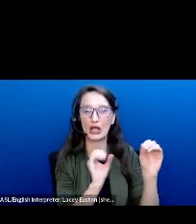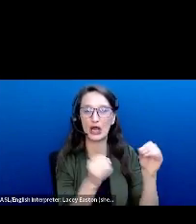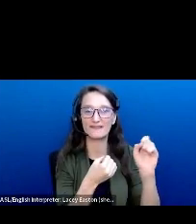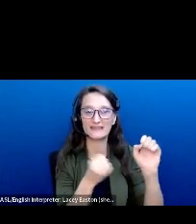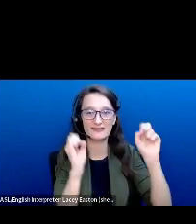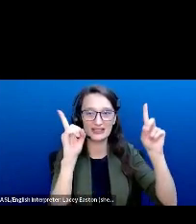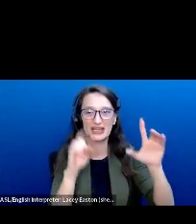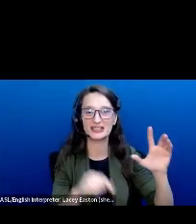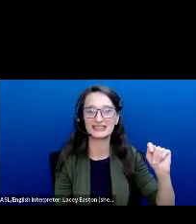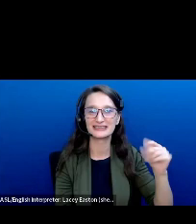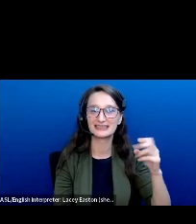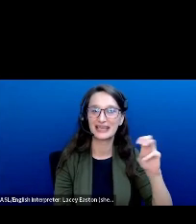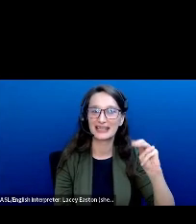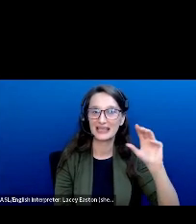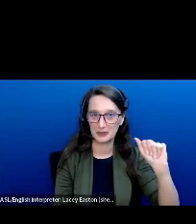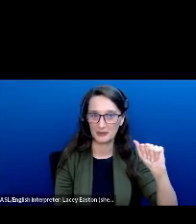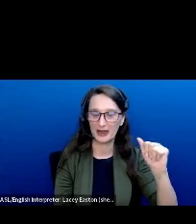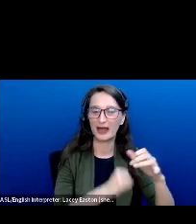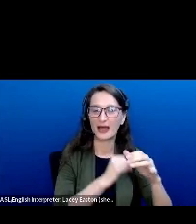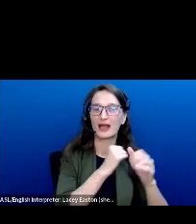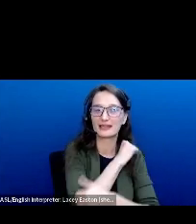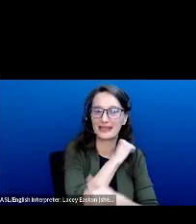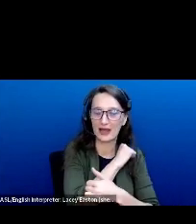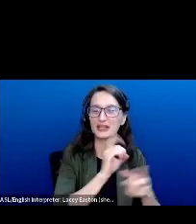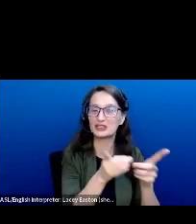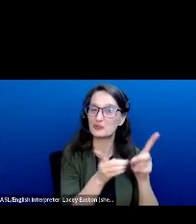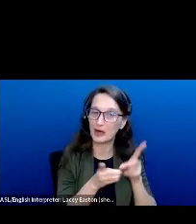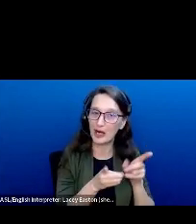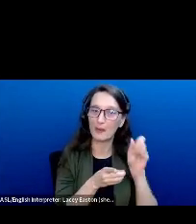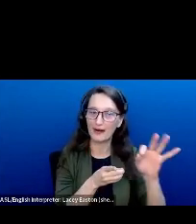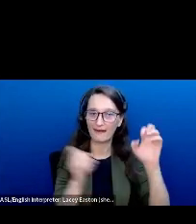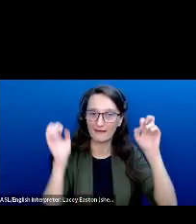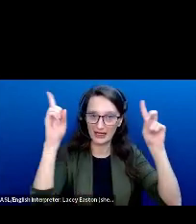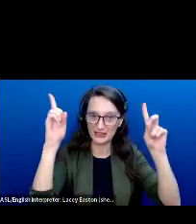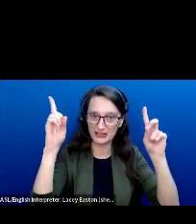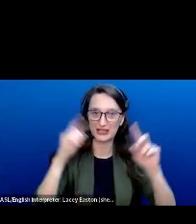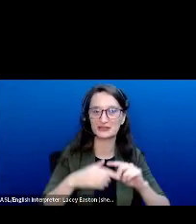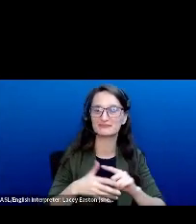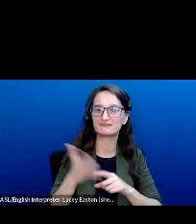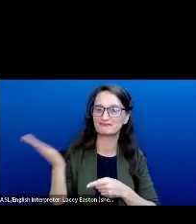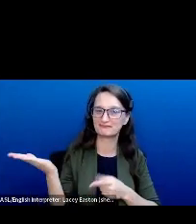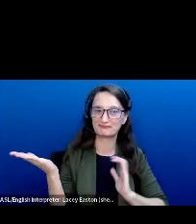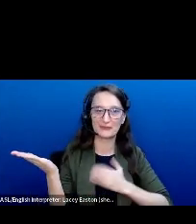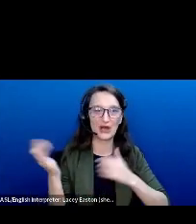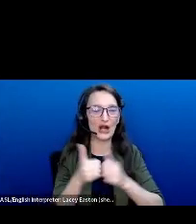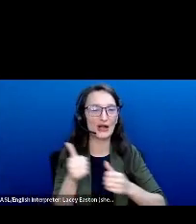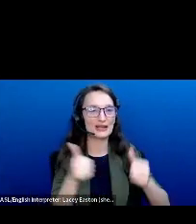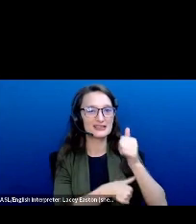Departamento de Educación de la Oficina de Educación del Condado de Tahema. Estos son nuestros directores ejecutivos, así como nuestros codirectores